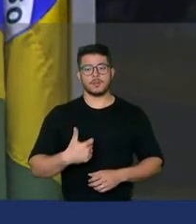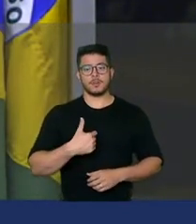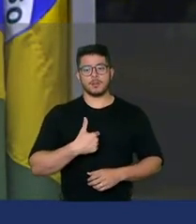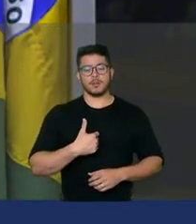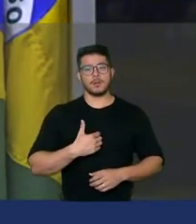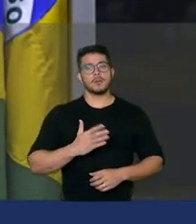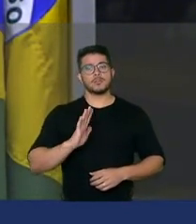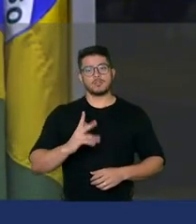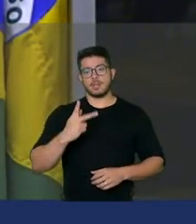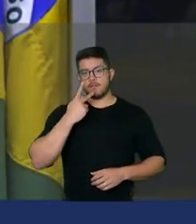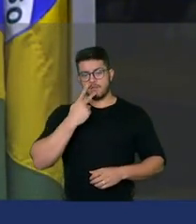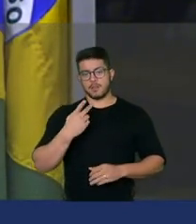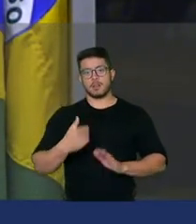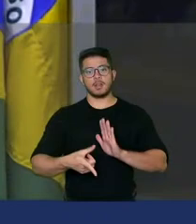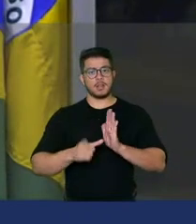COERÊNCIA E EU JÁ ... JÁ EXTERNEI ISSO NO PRIMEIRO